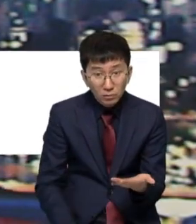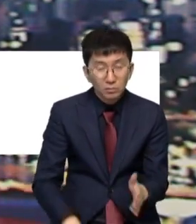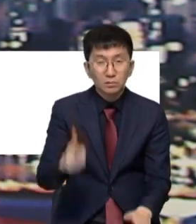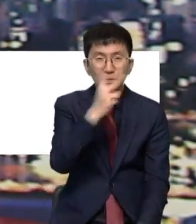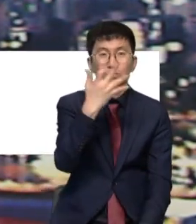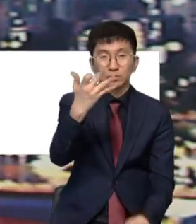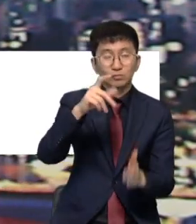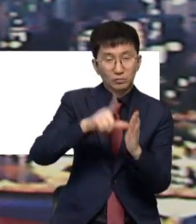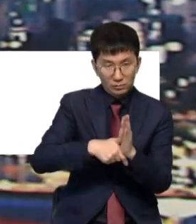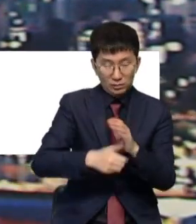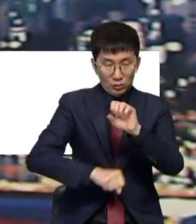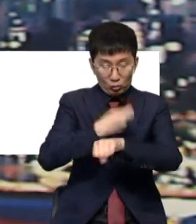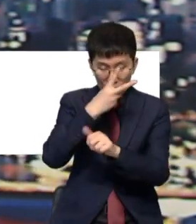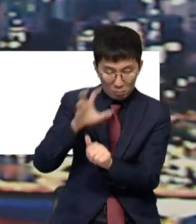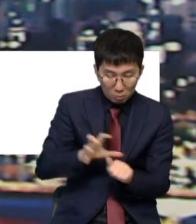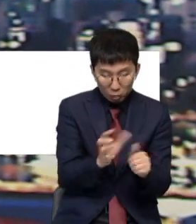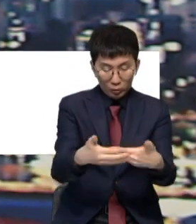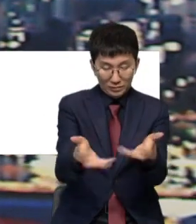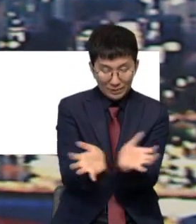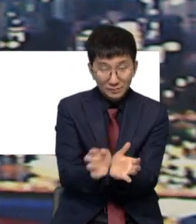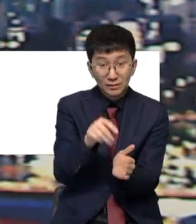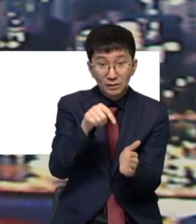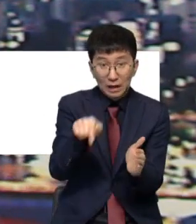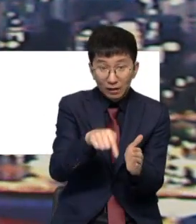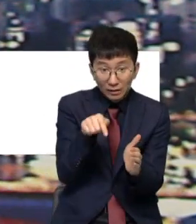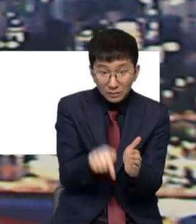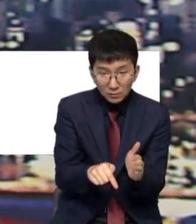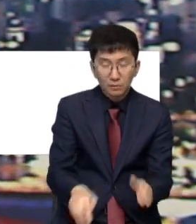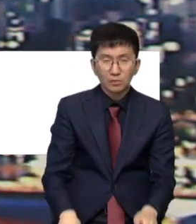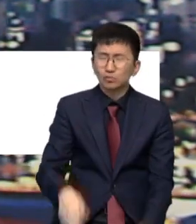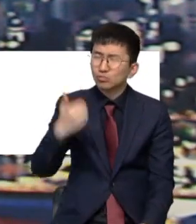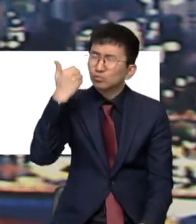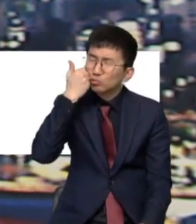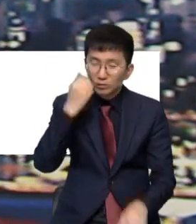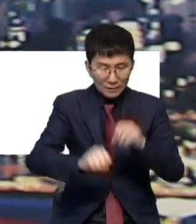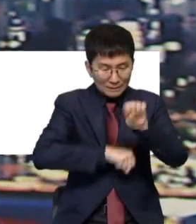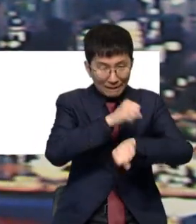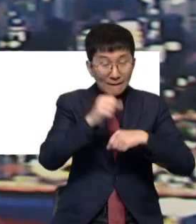지난 2019년에 동물보호단체 케어에서 강아지를 대규모로 안락사시켜서 사회적인